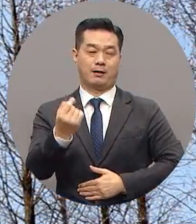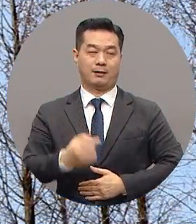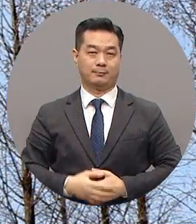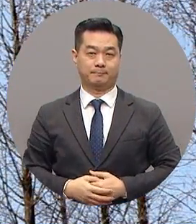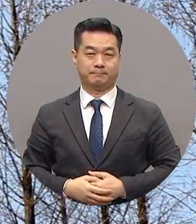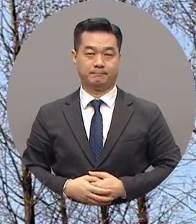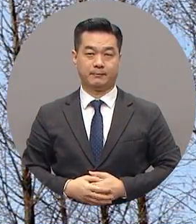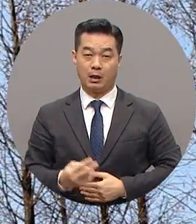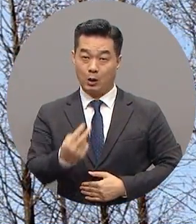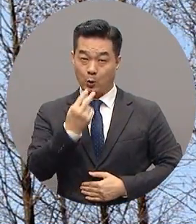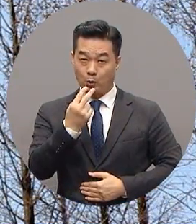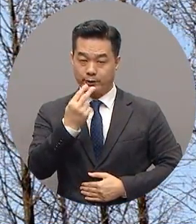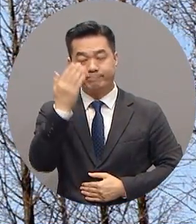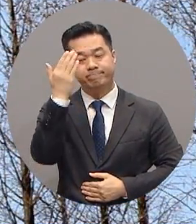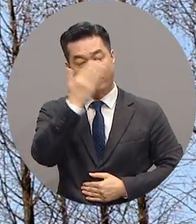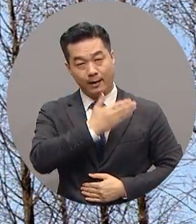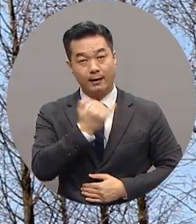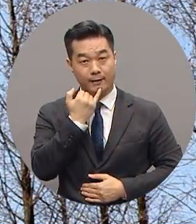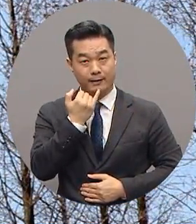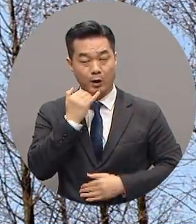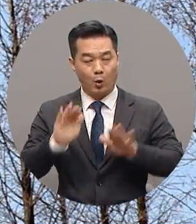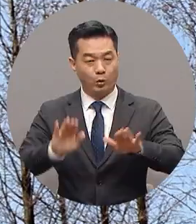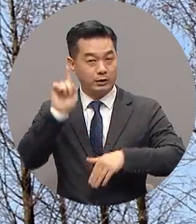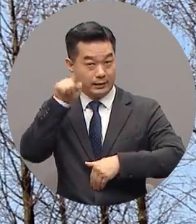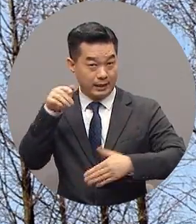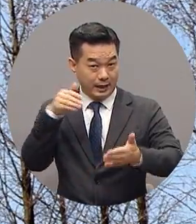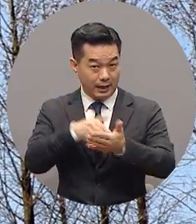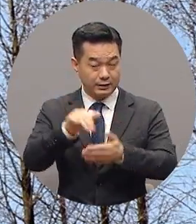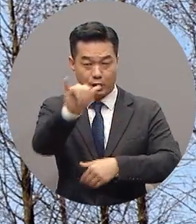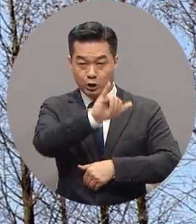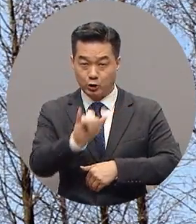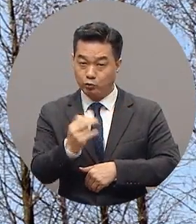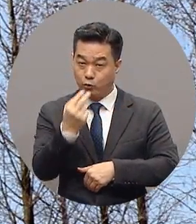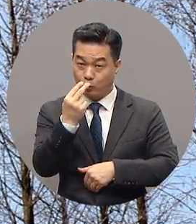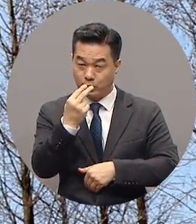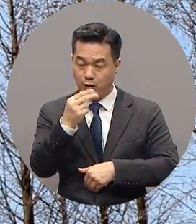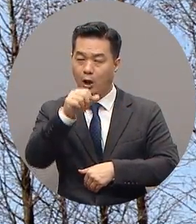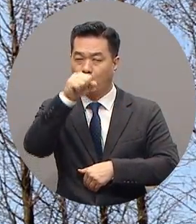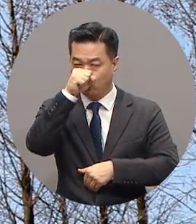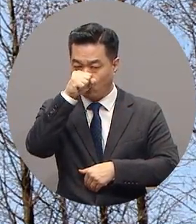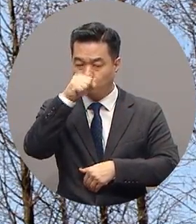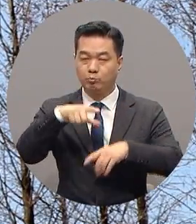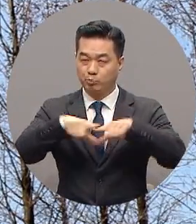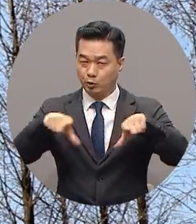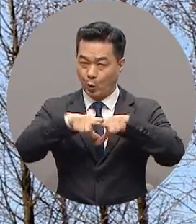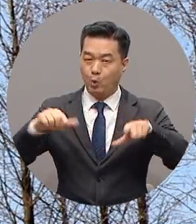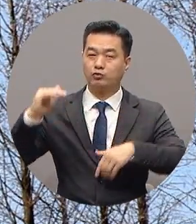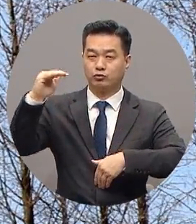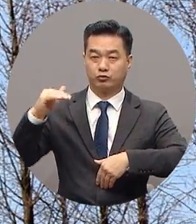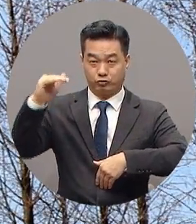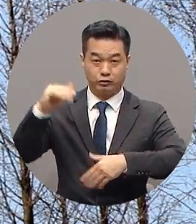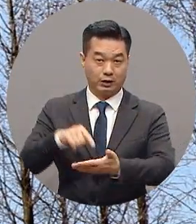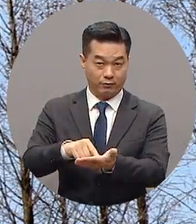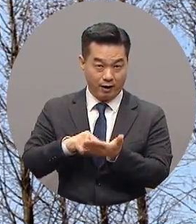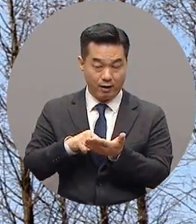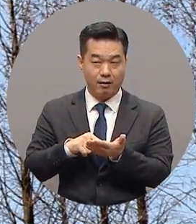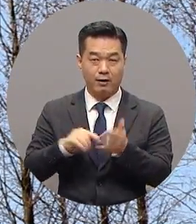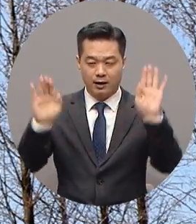낮 동안에도 활동하시기 수월하겠습니다. 대기질은 무난합니다. 오늘과 내일까지도 전국의 공기질 좋음에서보통 단계를 보이겠고요.